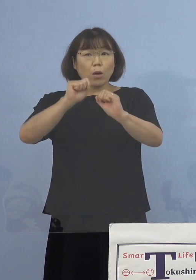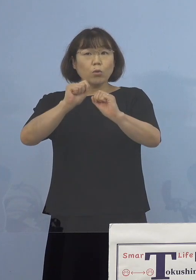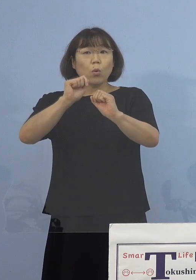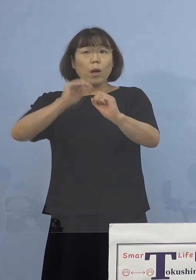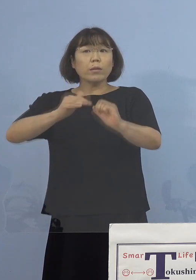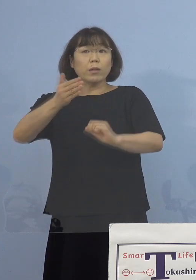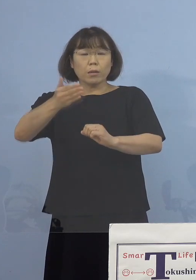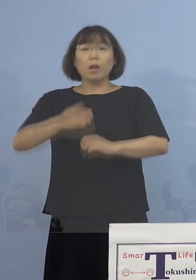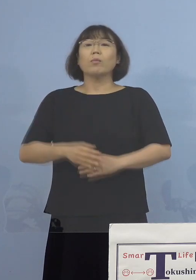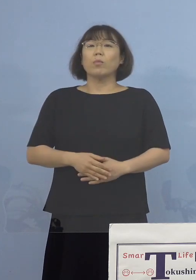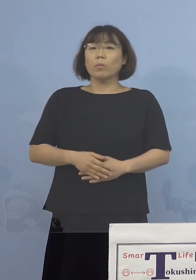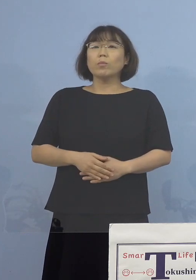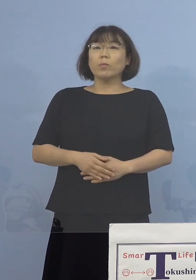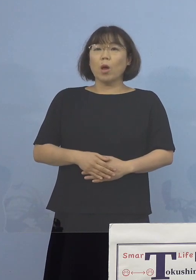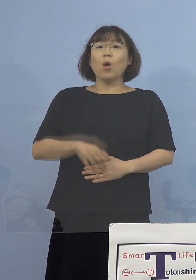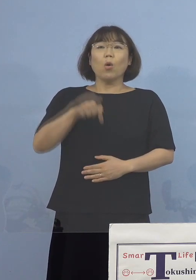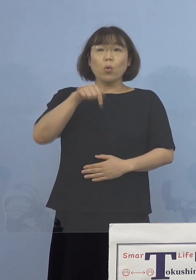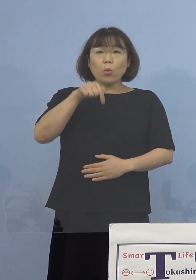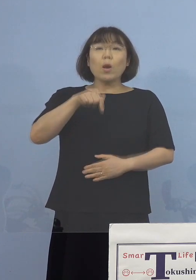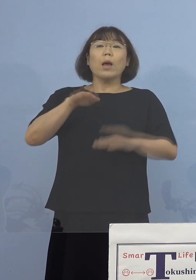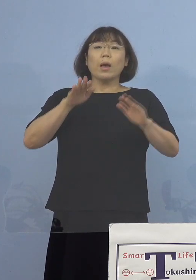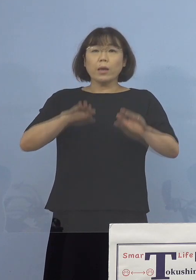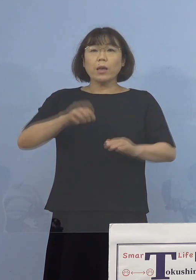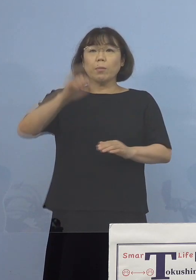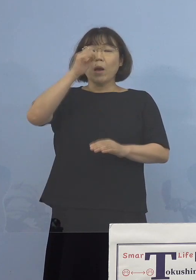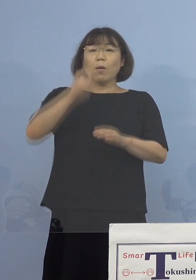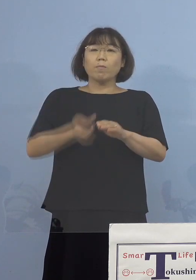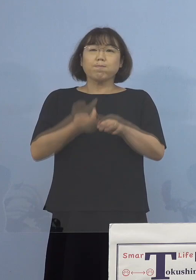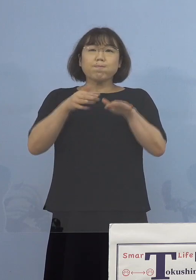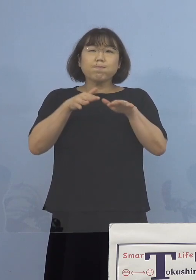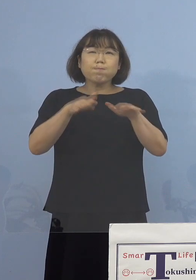（保健福祉部長） そうですね、その点について今 積極的疫学調査をしているんですが